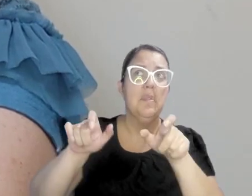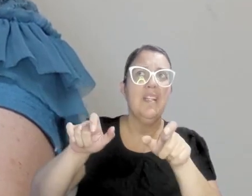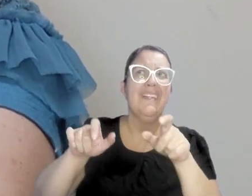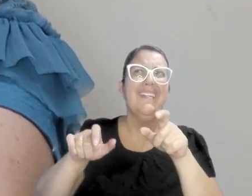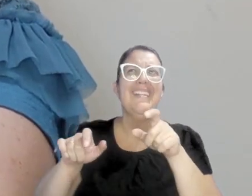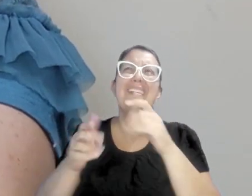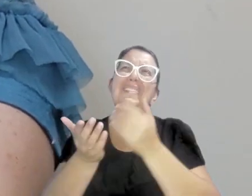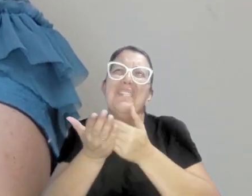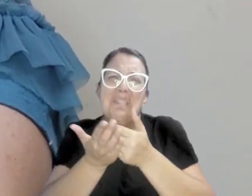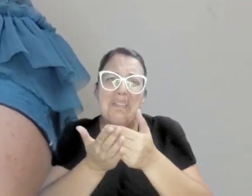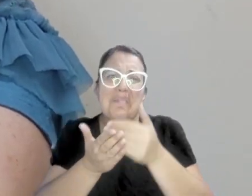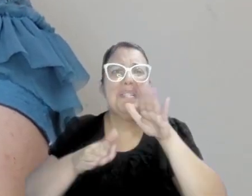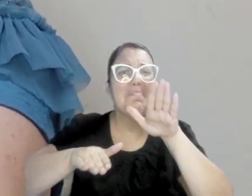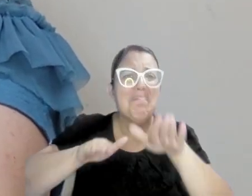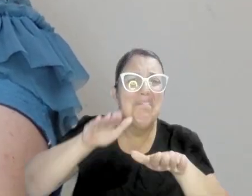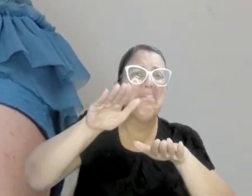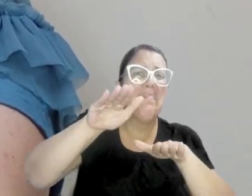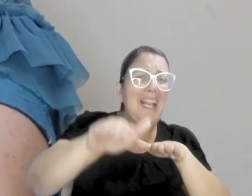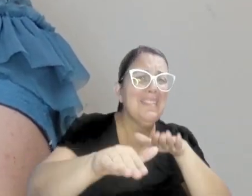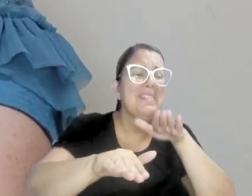mas estava começando, era tudo muito...